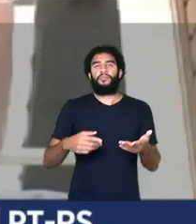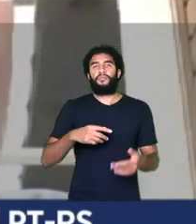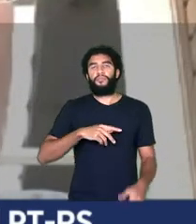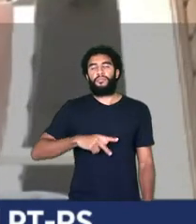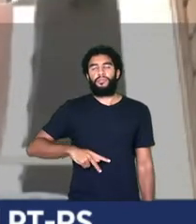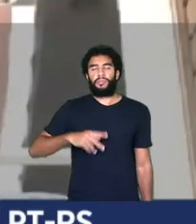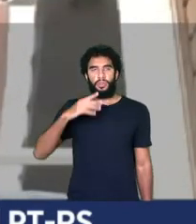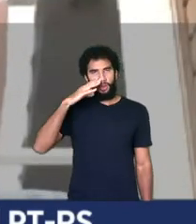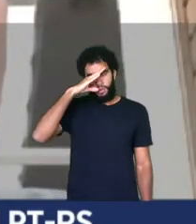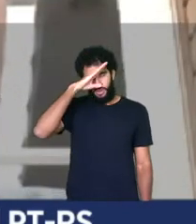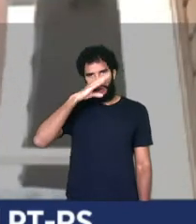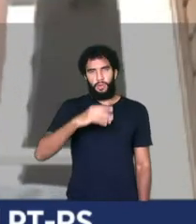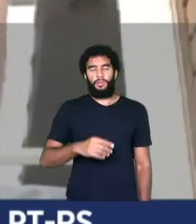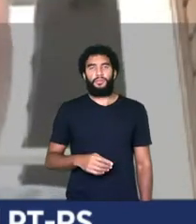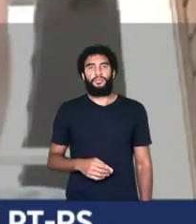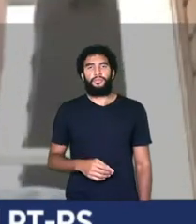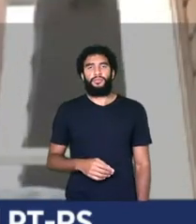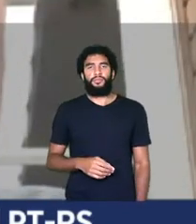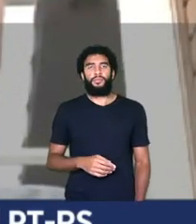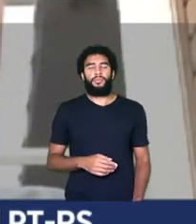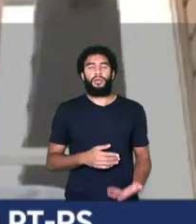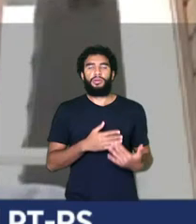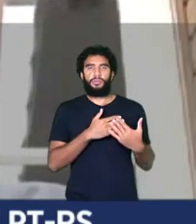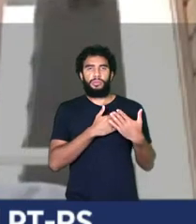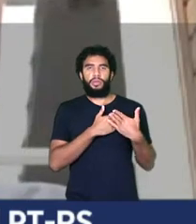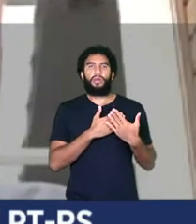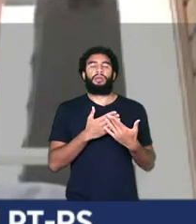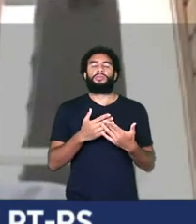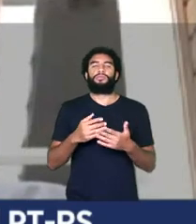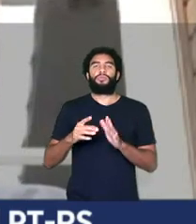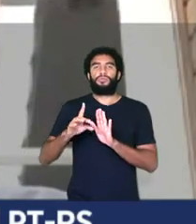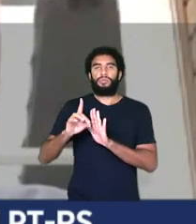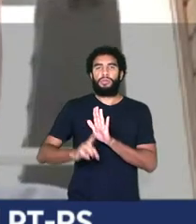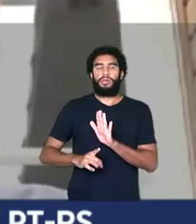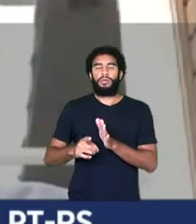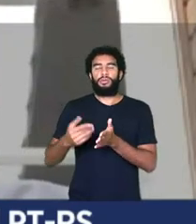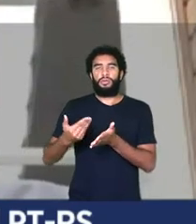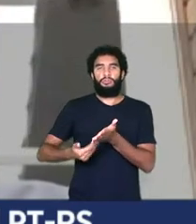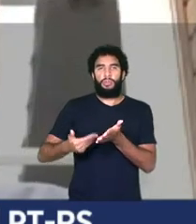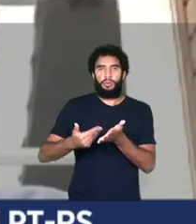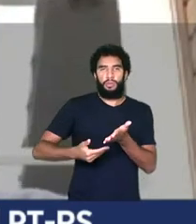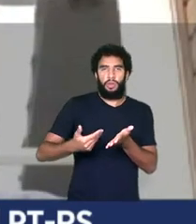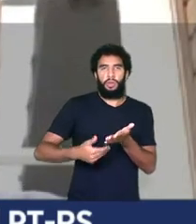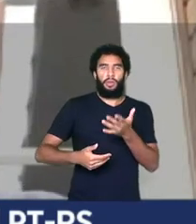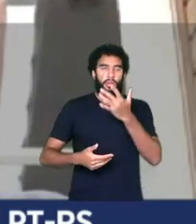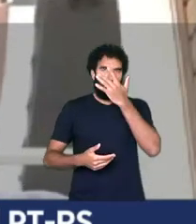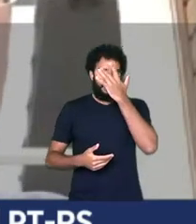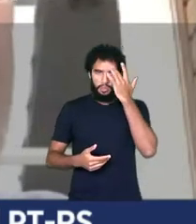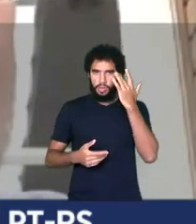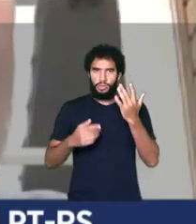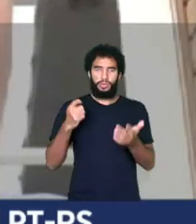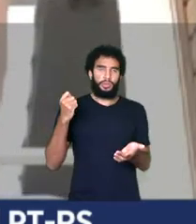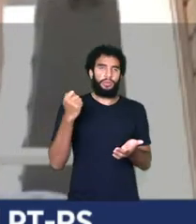VIOLENTAMENTE SOBRE O GOVERNO BOLSONARO, É A PERDA DE SOBERANIA, É O PRIVILÉGIO PARA FUTUROS COMPRADORES E AQUELES QUE JÁ COMPRARAM